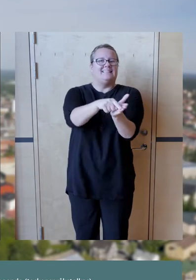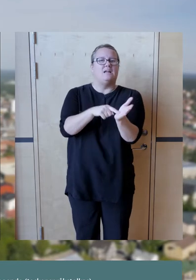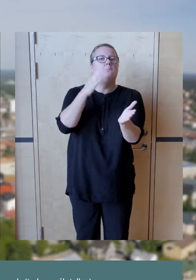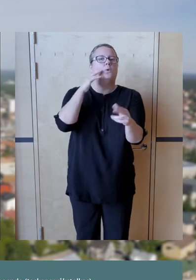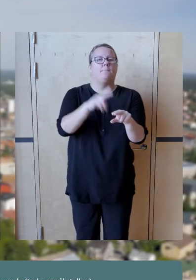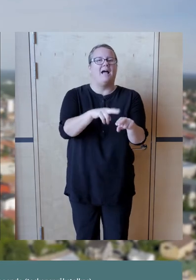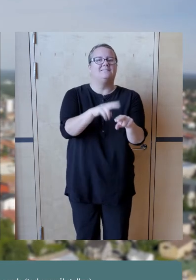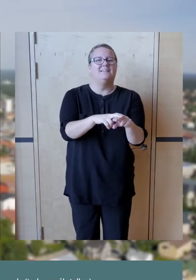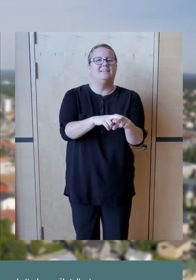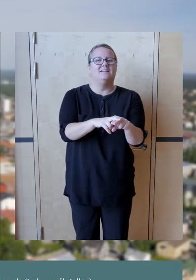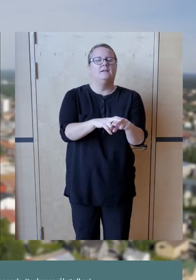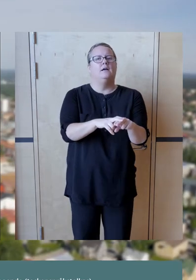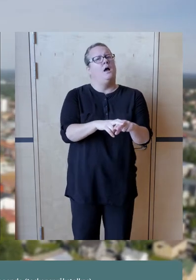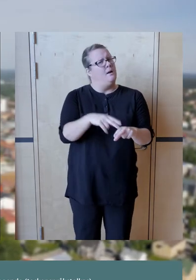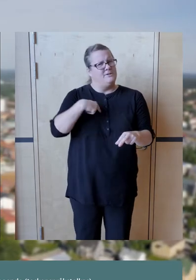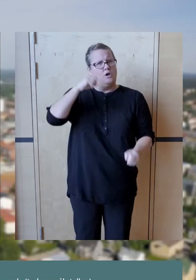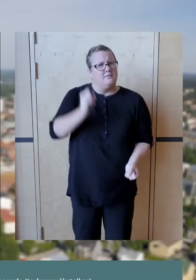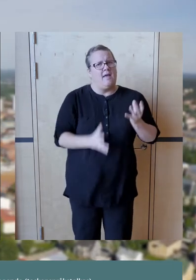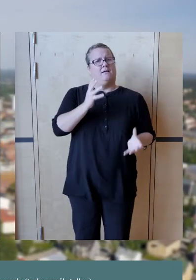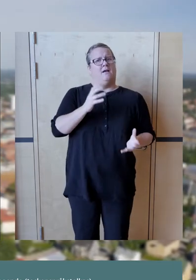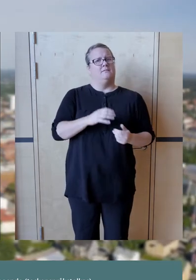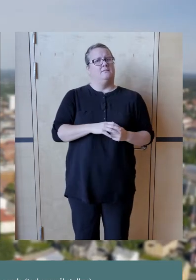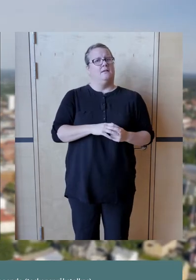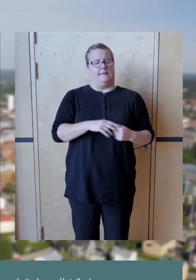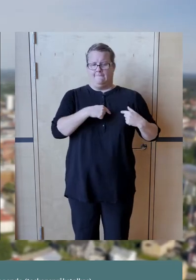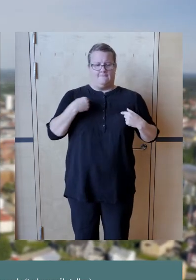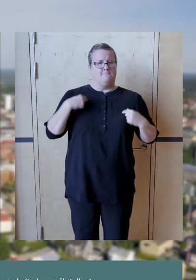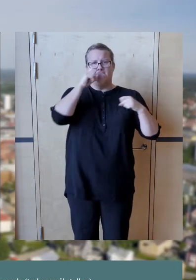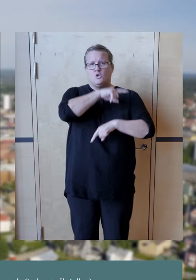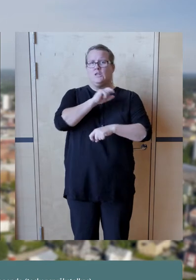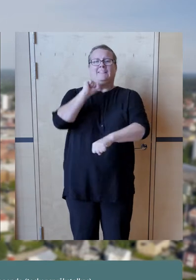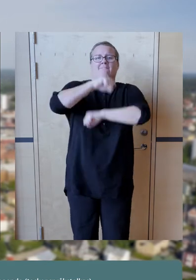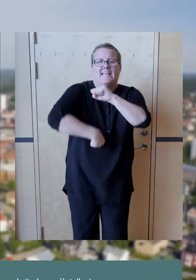Det här är ganska täckande vi kan inte tvinga folk att flytta till våra boende